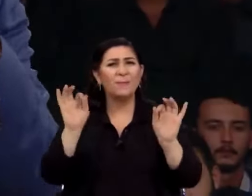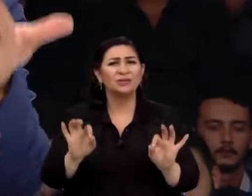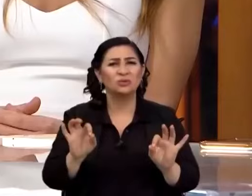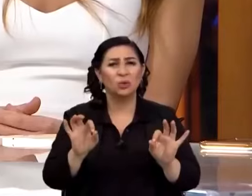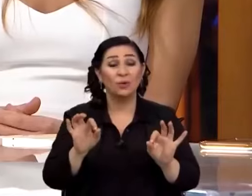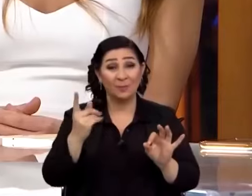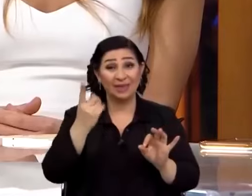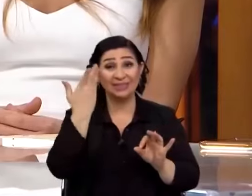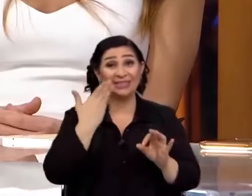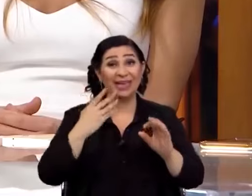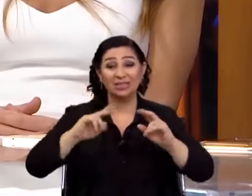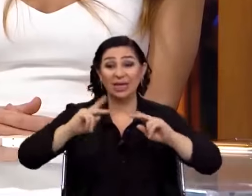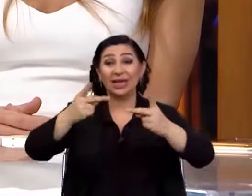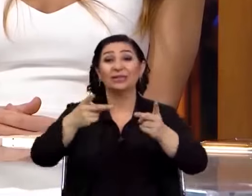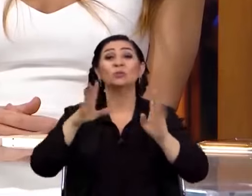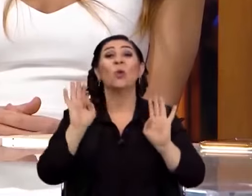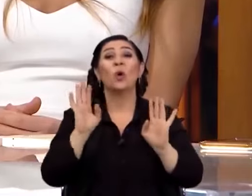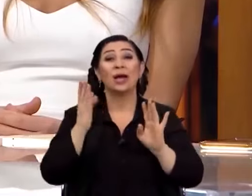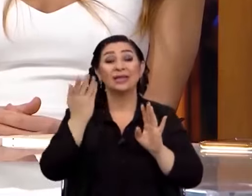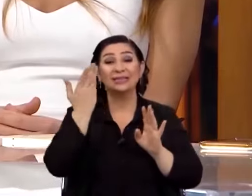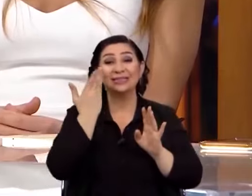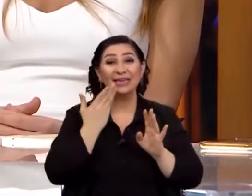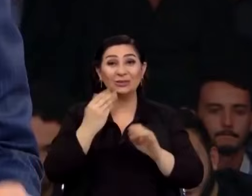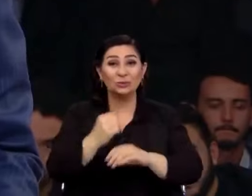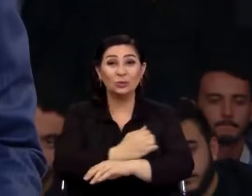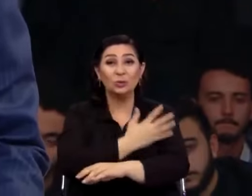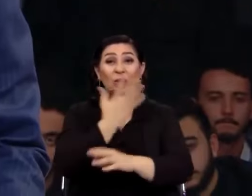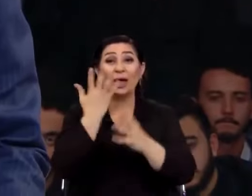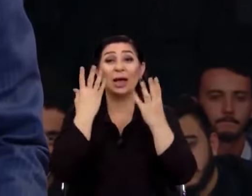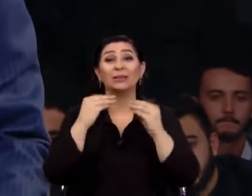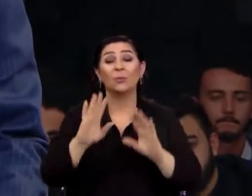de seyirciye geçmiyor anlatılmak istenen Neyse duygular seyirciye geç Hadi